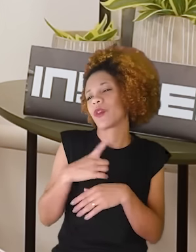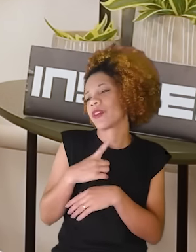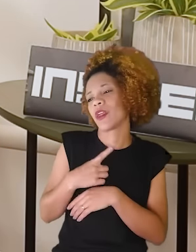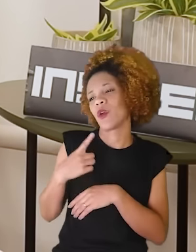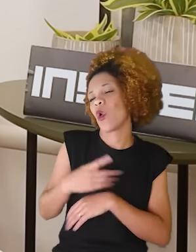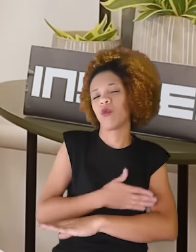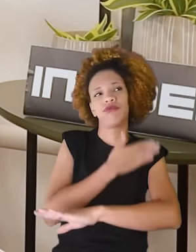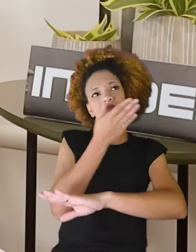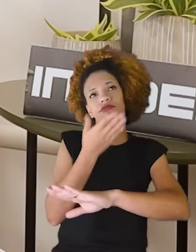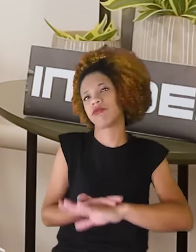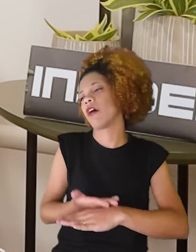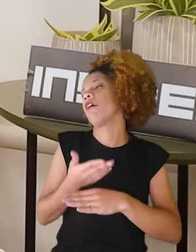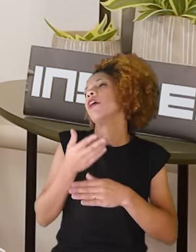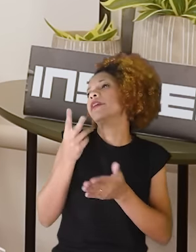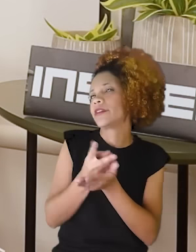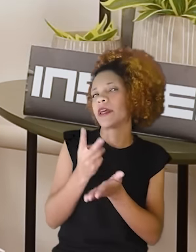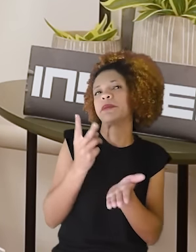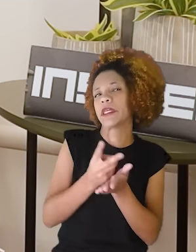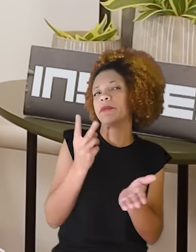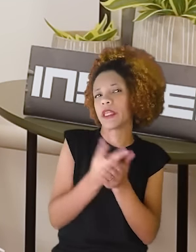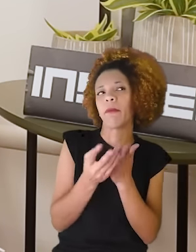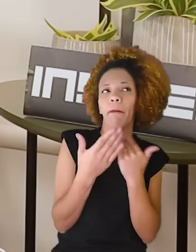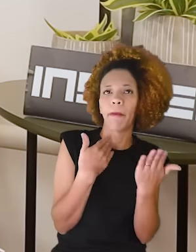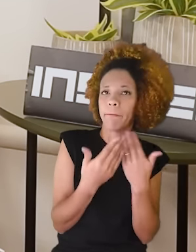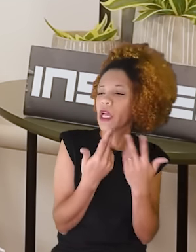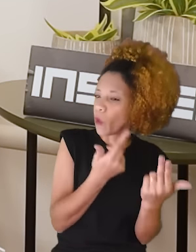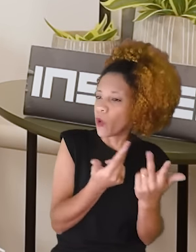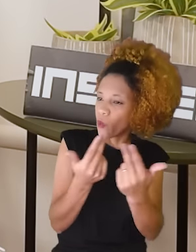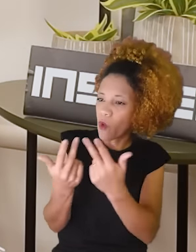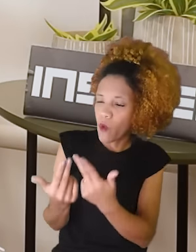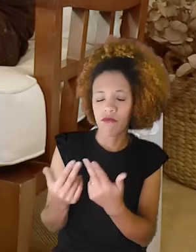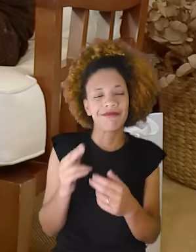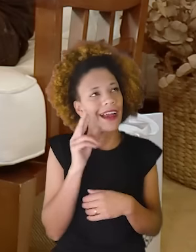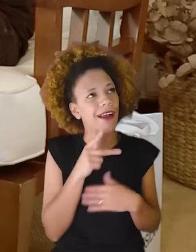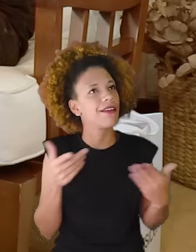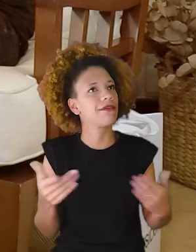dia inteiro com todo mundo tempo todo e aí eu fico Caraca mané sabe quando você sai não se desliga